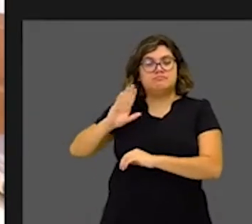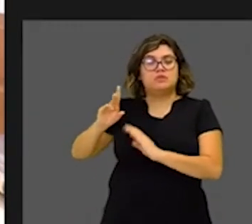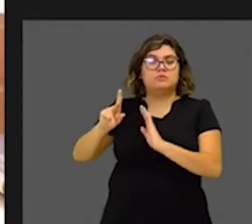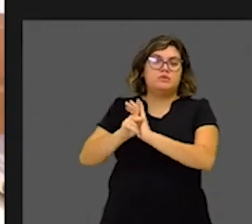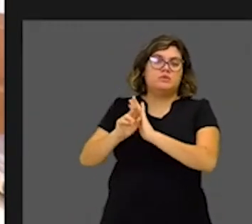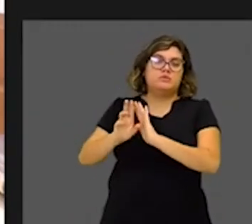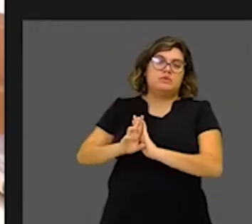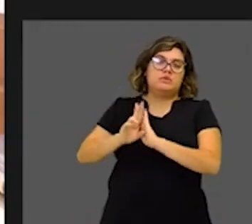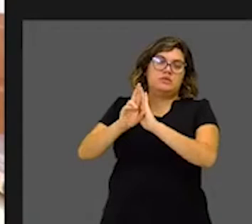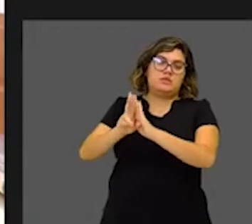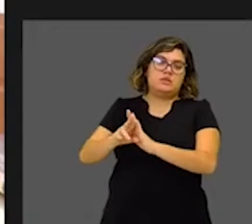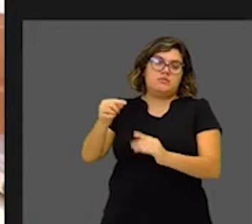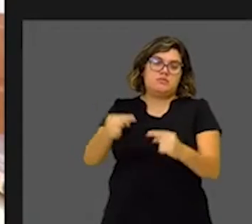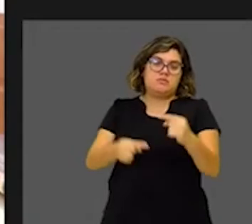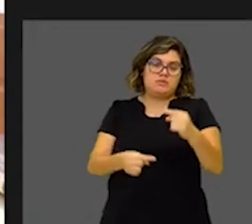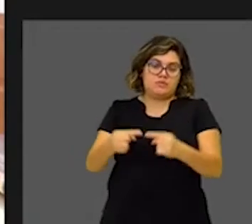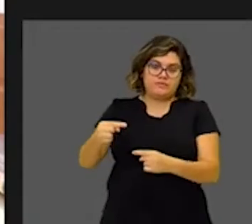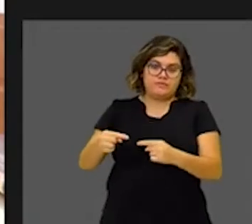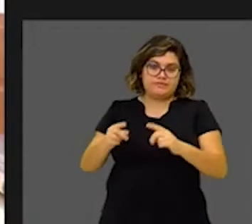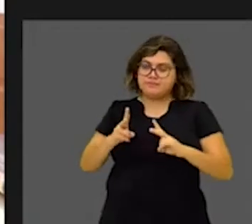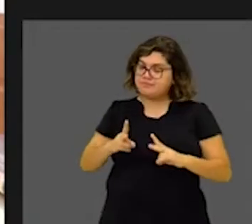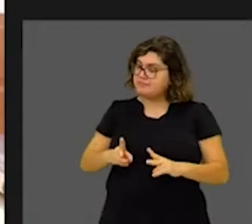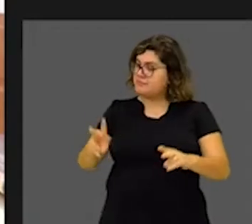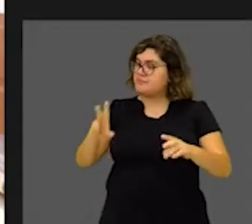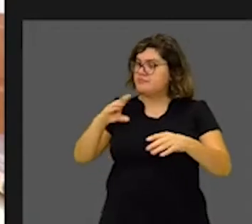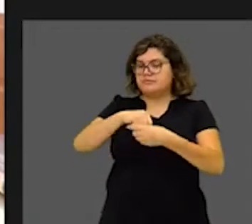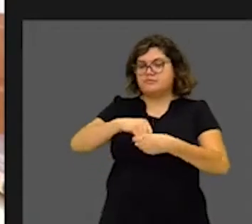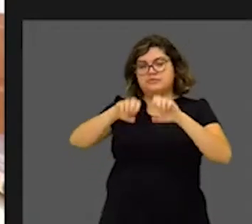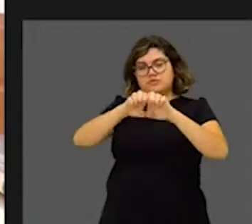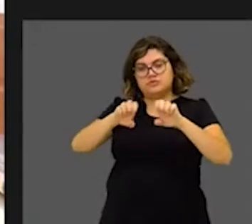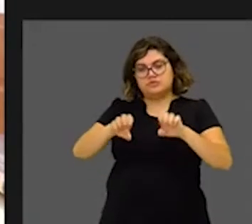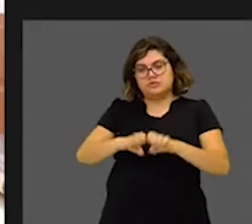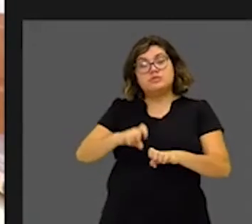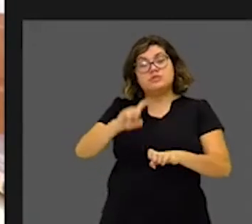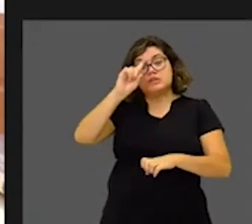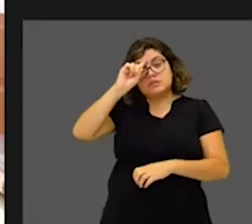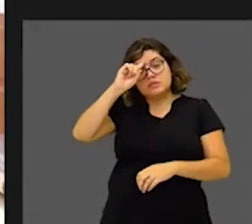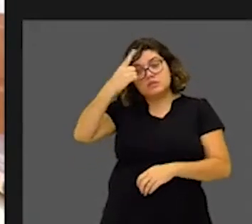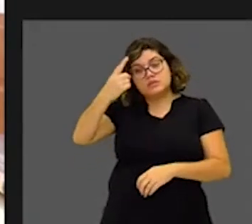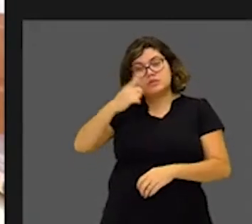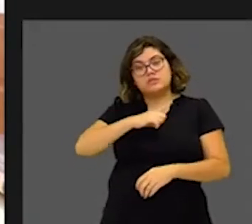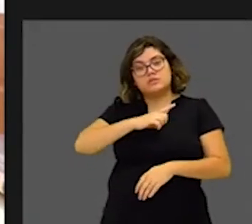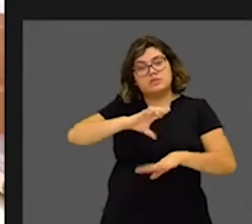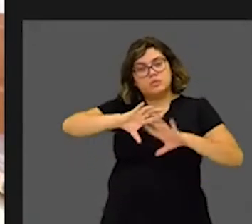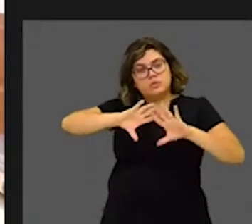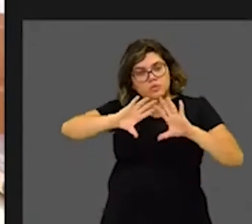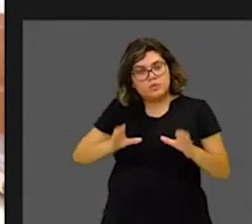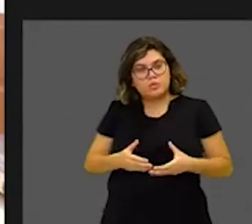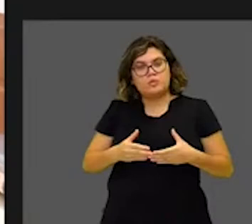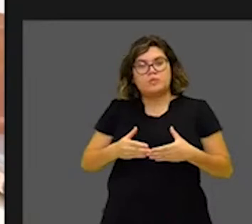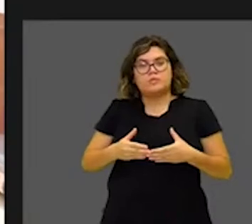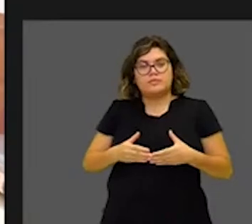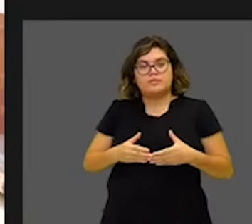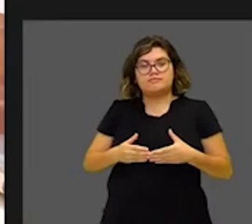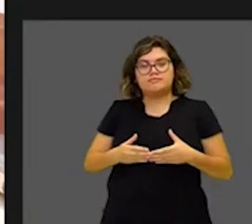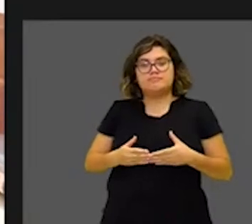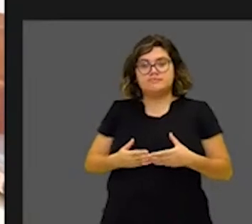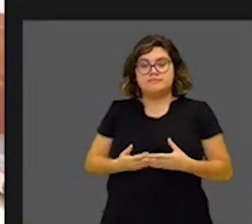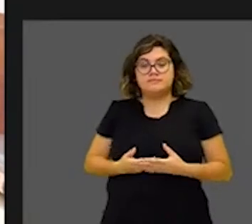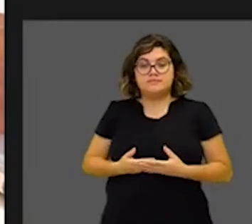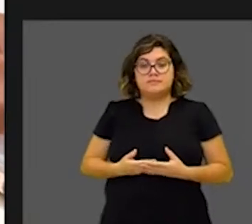né que foi sempre estruturado ao redor da ideia da noção de indivíduo então é esse o primeiro pescoço